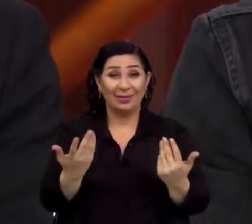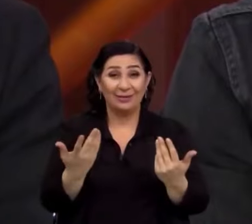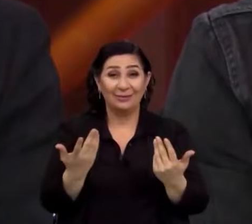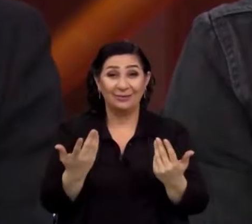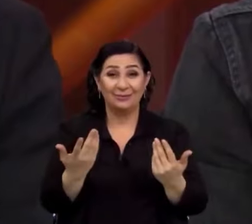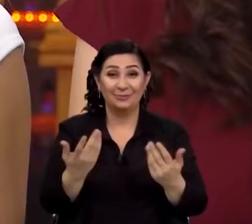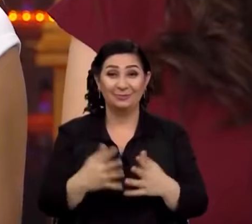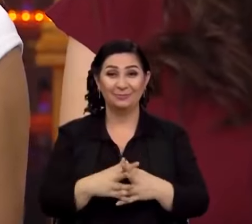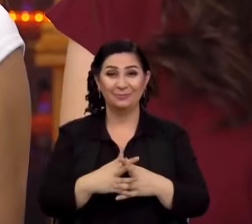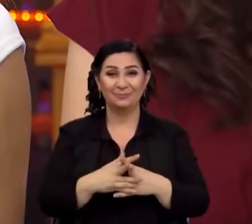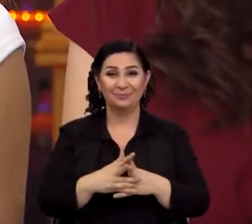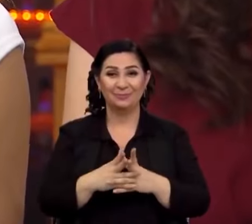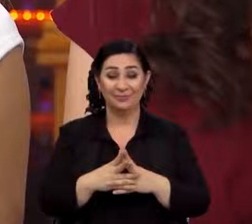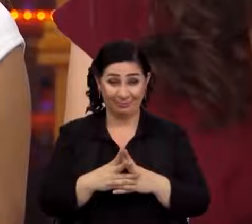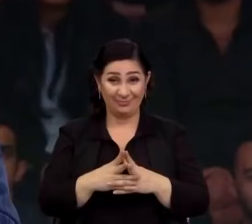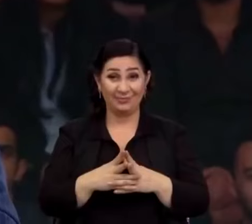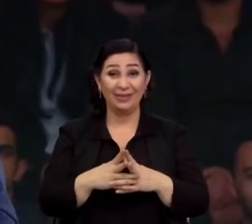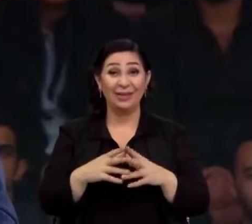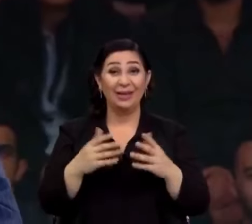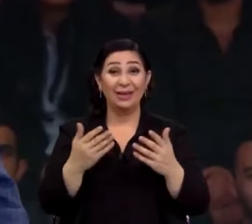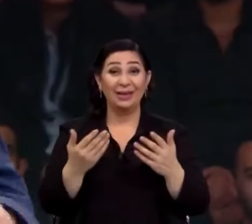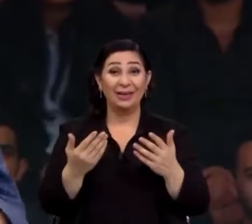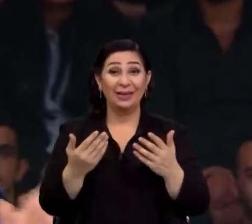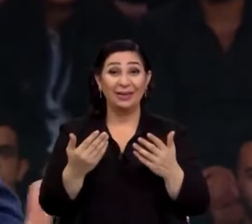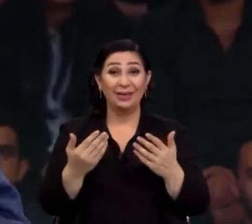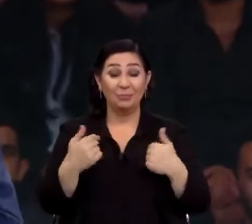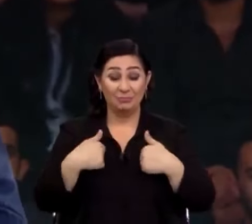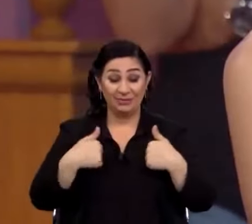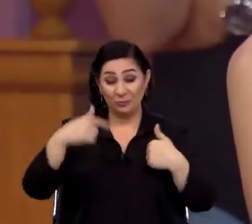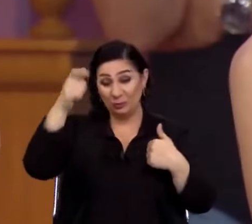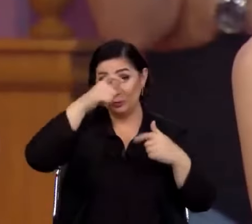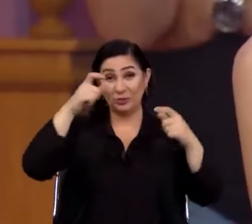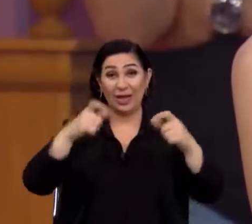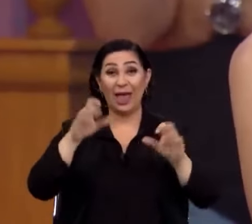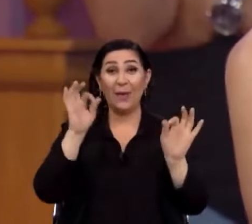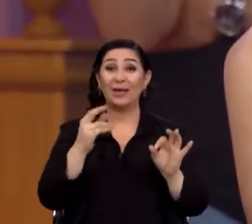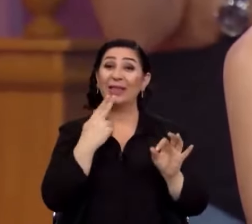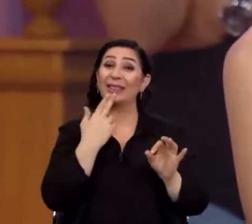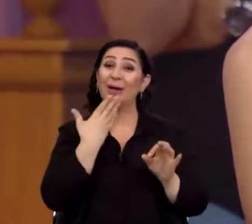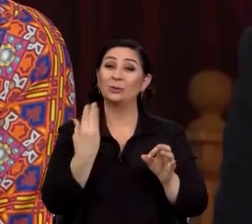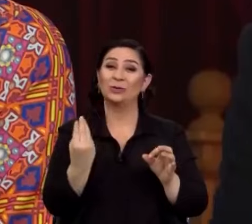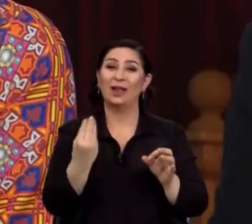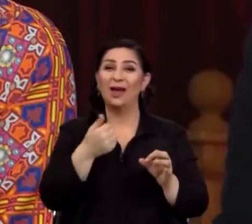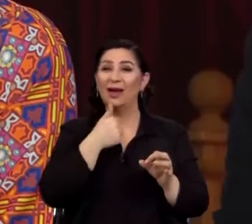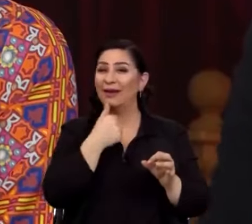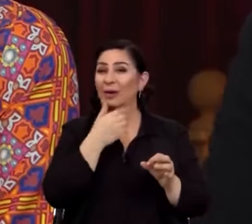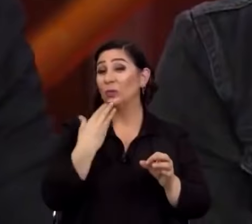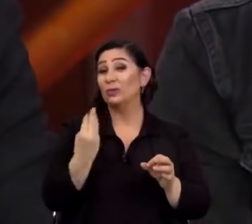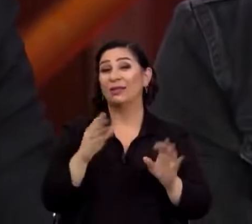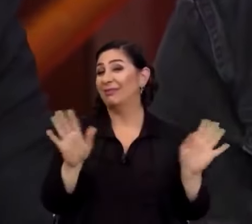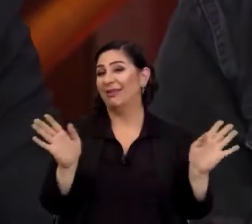yani değil mi Bizim Memleketimizde hep kadınlar güzel Erkekler güzel değil